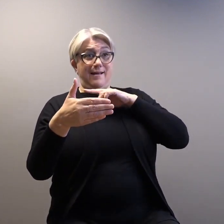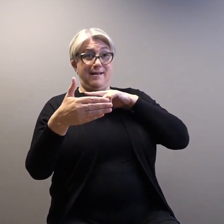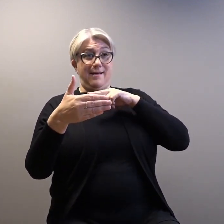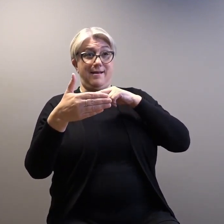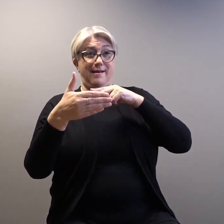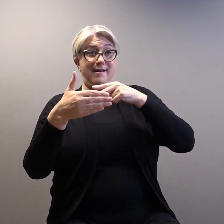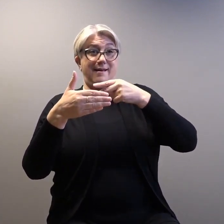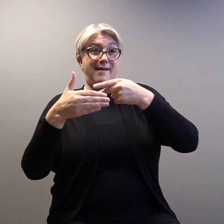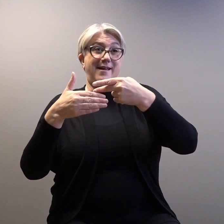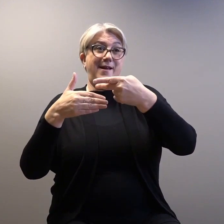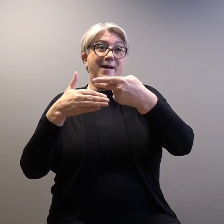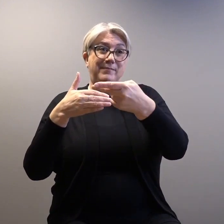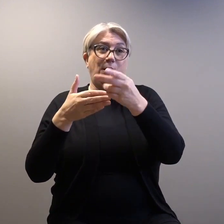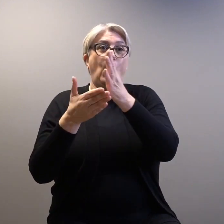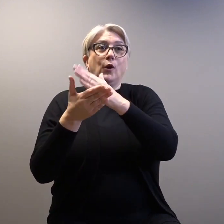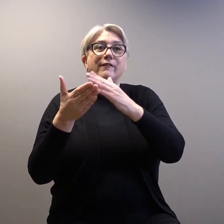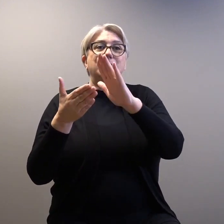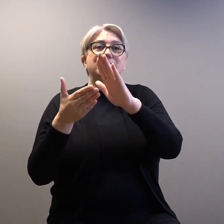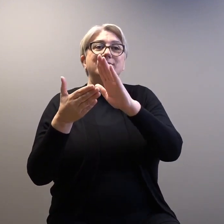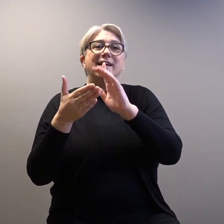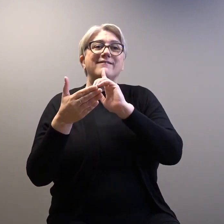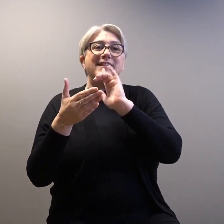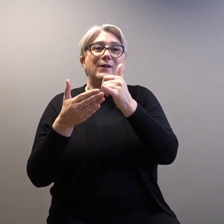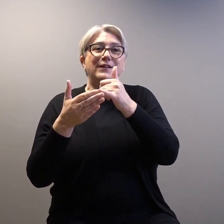Þetta ferli var allt hluti af því að viðurkenning